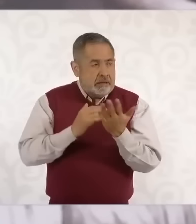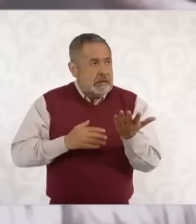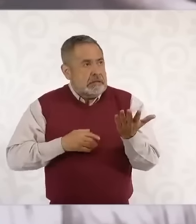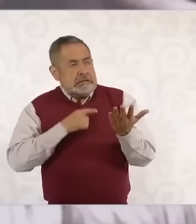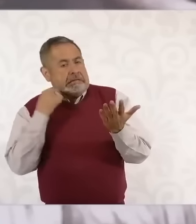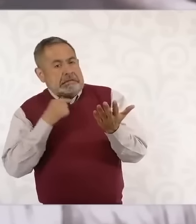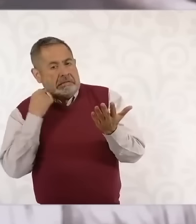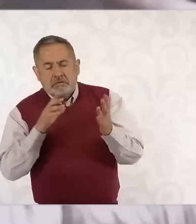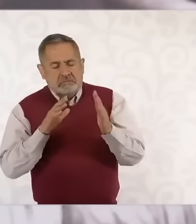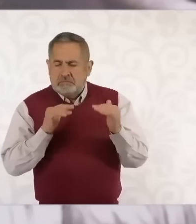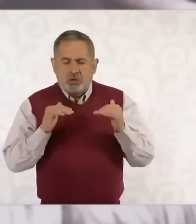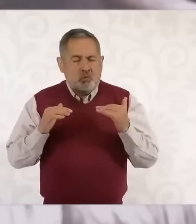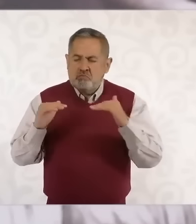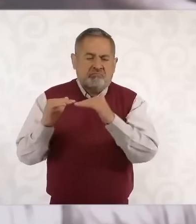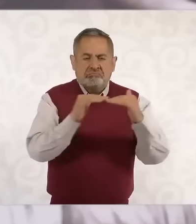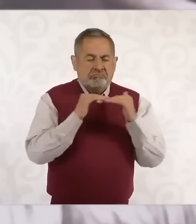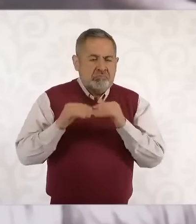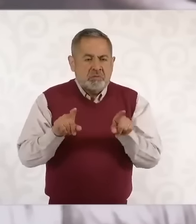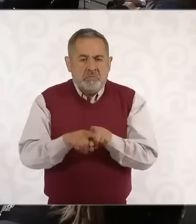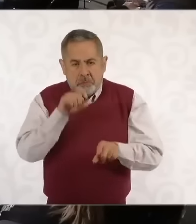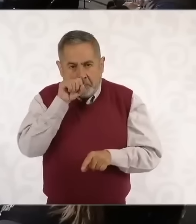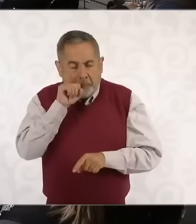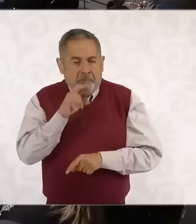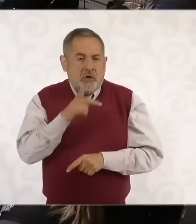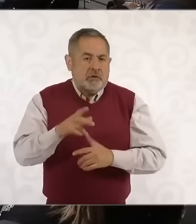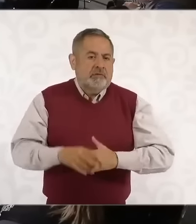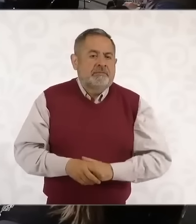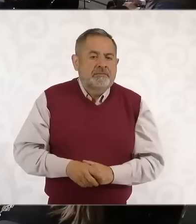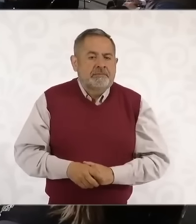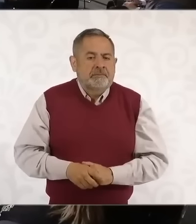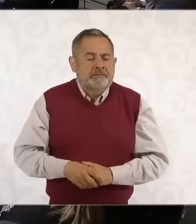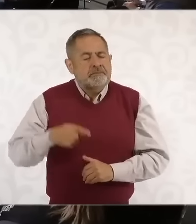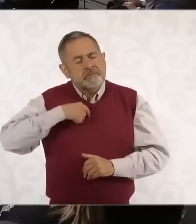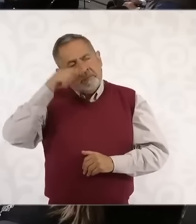Por eso para nosotros es muy importante. Eh, ¿qué qué pensamos que se debe fortalecer? Bueno,